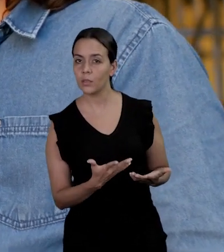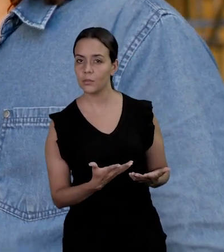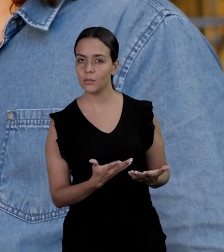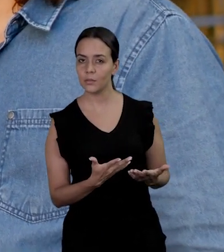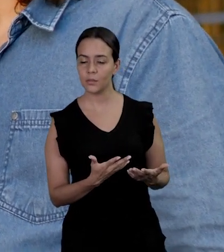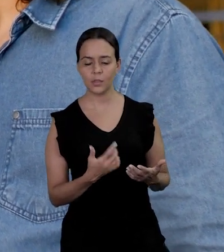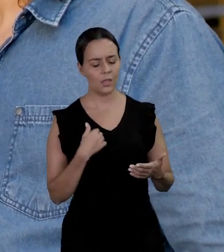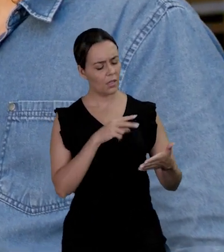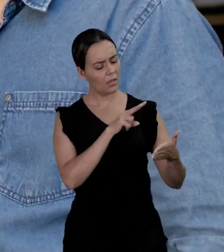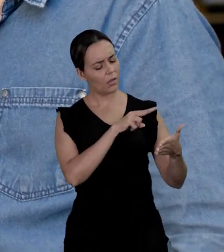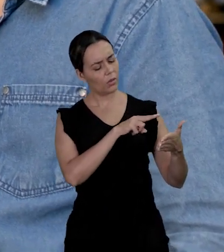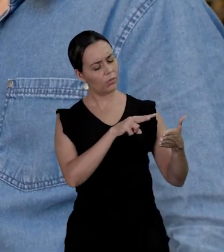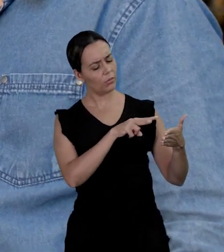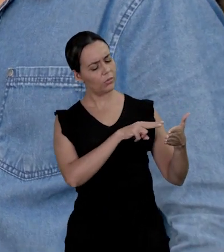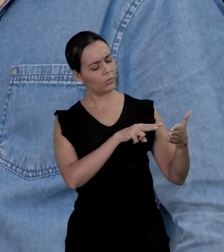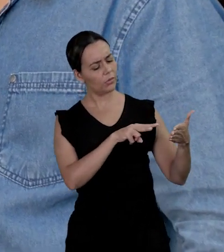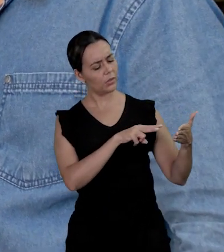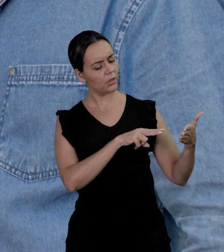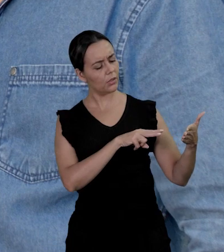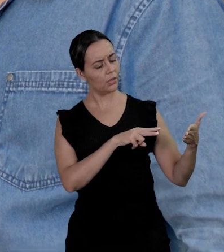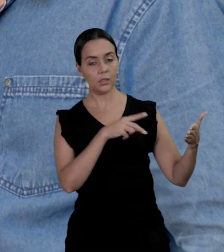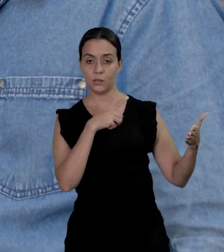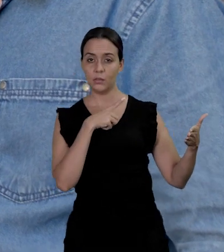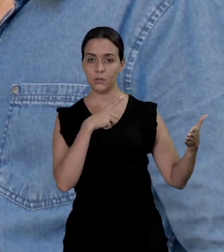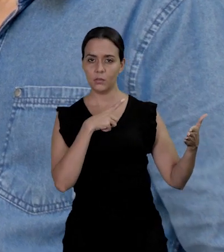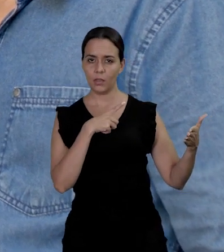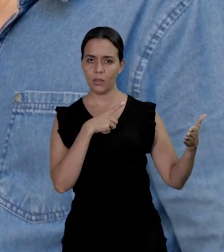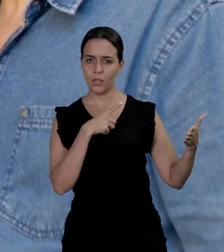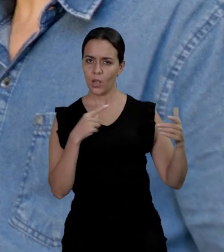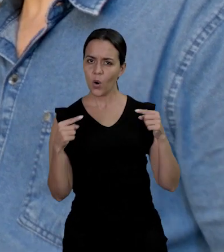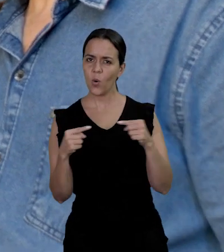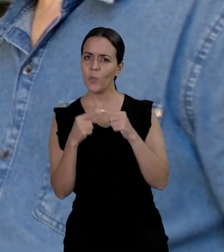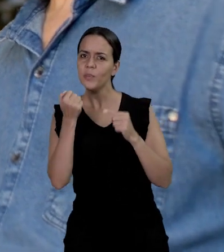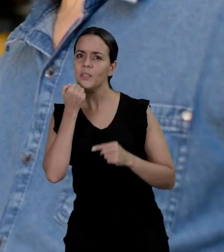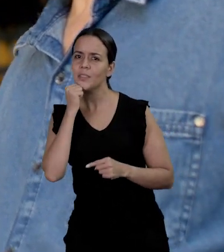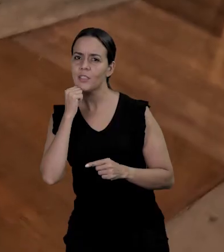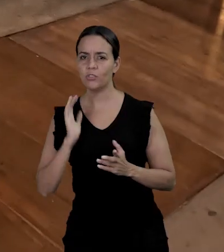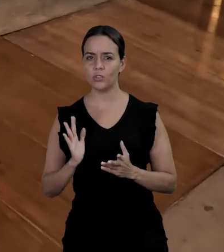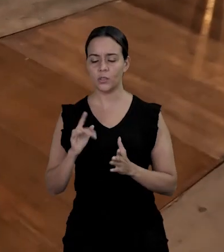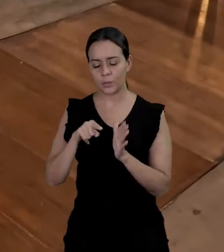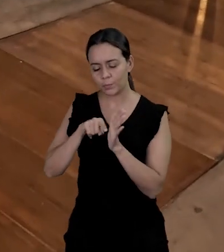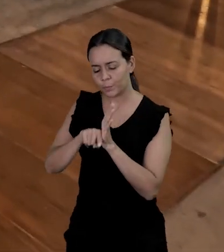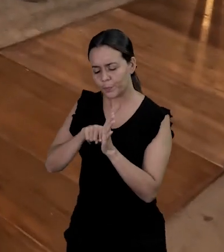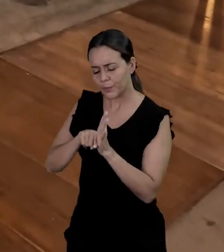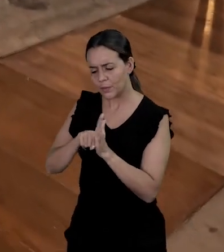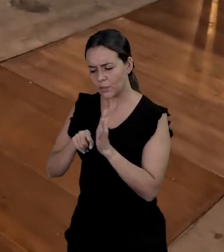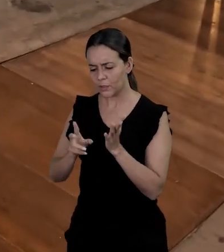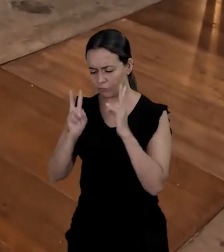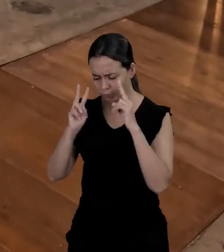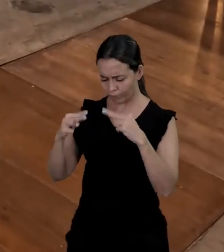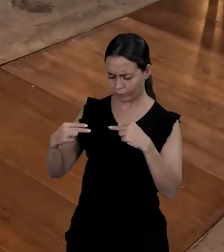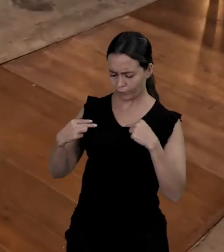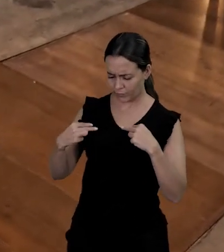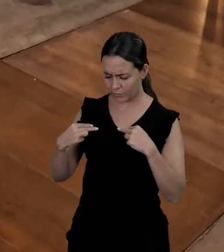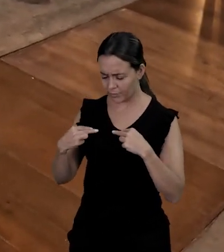Então, essa implicação do ator, quando eu li essa frase lembra muito a implicação do cientista. A cada pesquisa que ele faz, ele se implica.